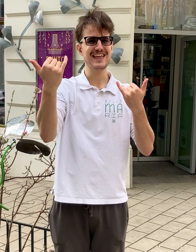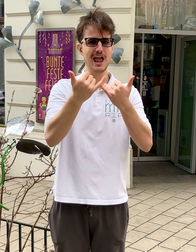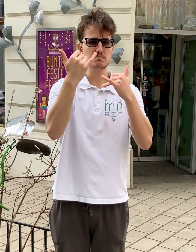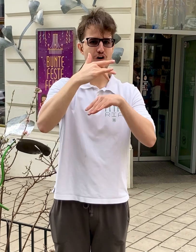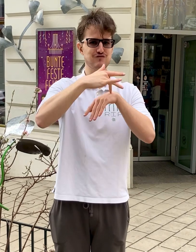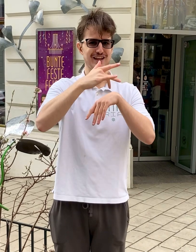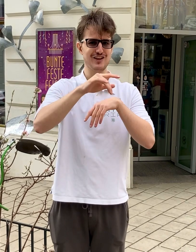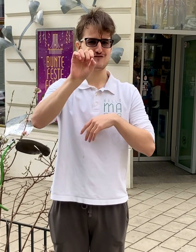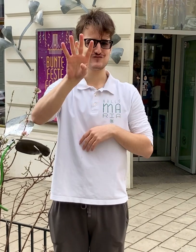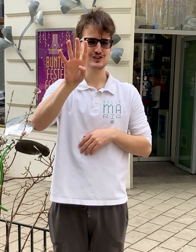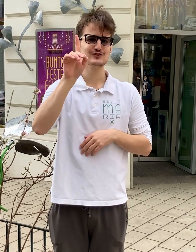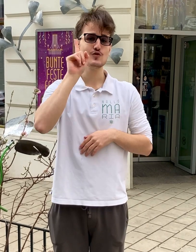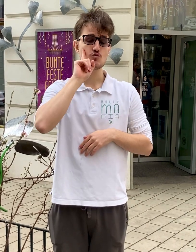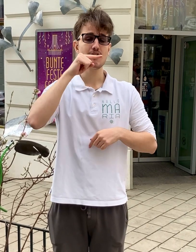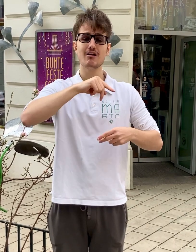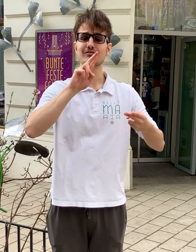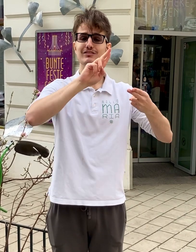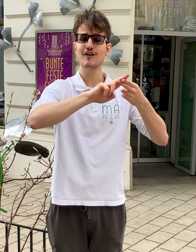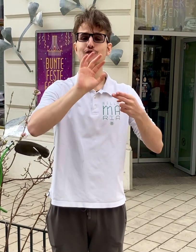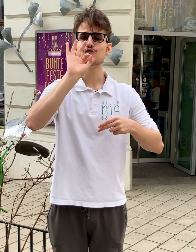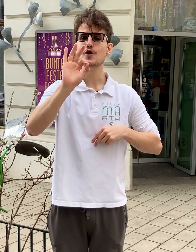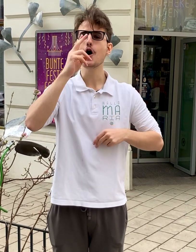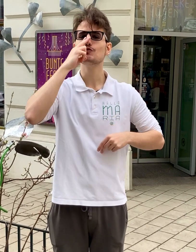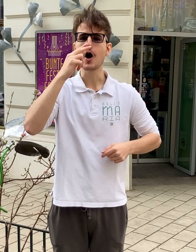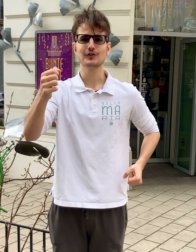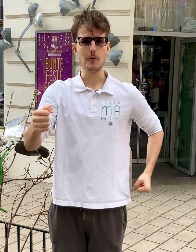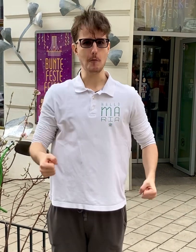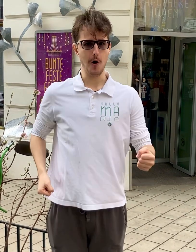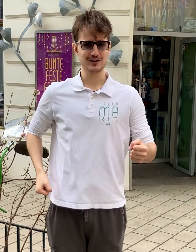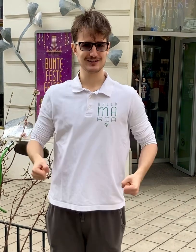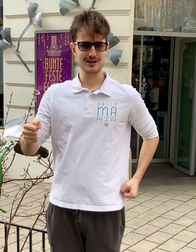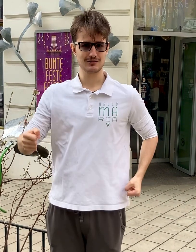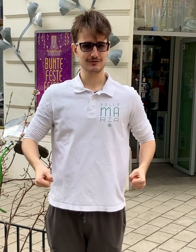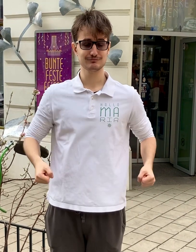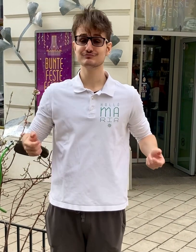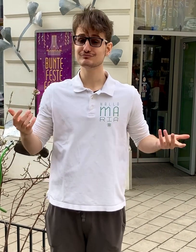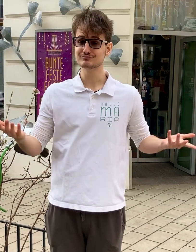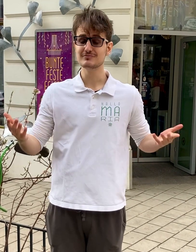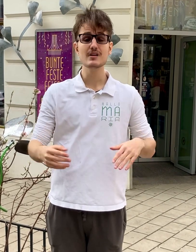jeden Freitag um 14 Uhr stattfindet.